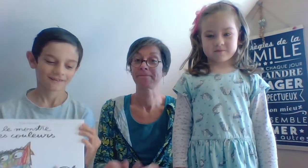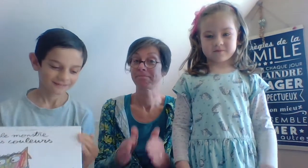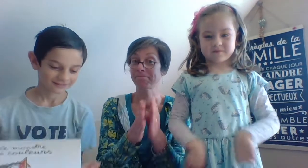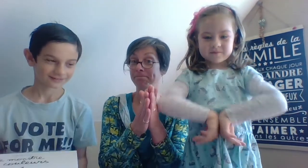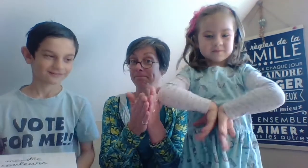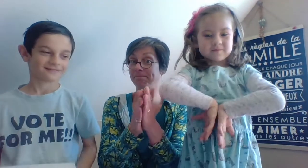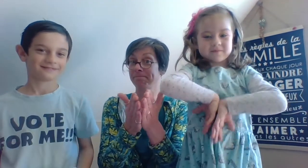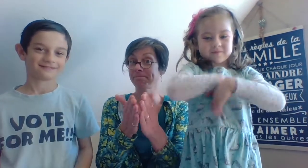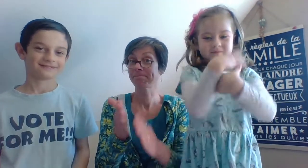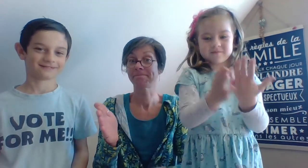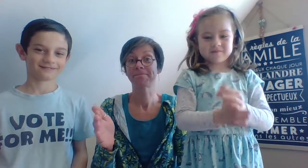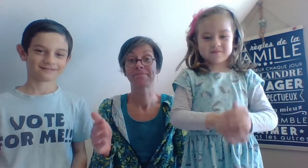un livre.